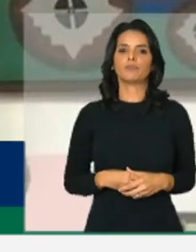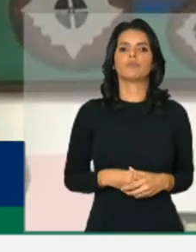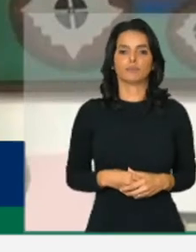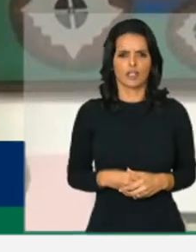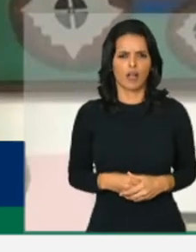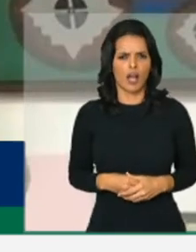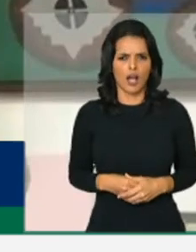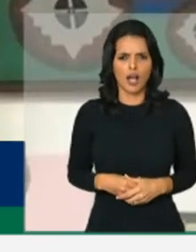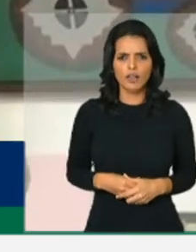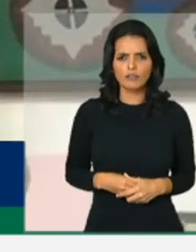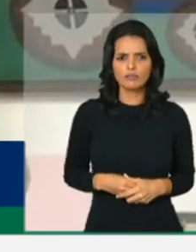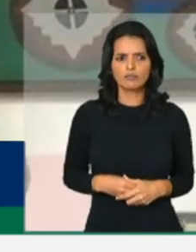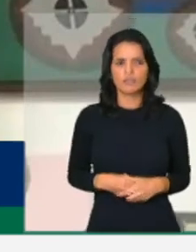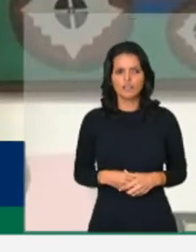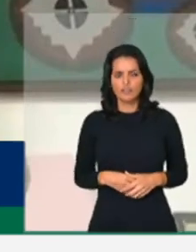DISSO, A FNAT ERRADO É A NOSSA FEDERAÇÃO NACIONAL DAS